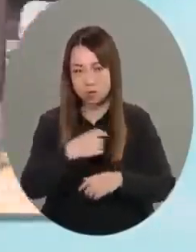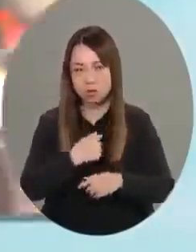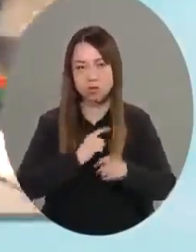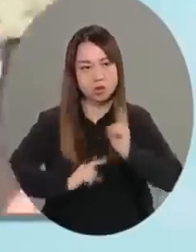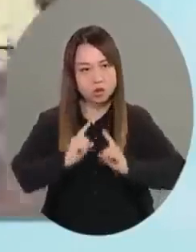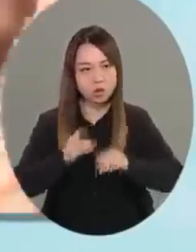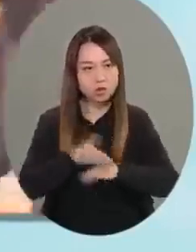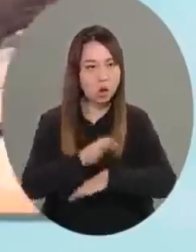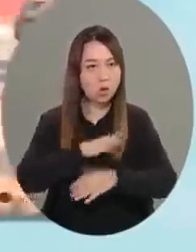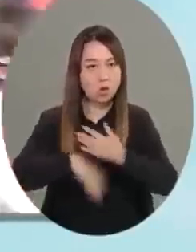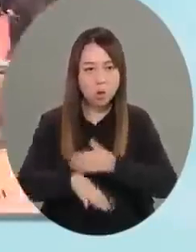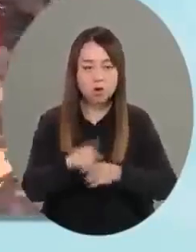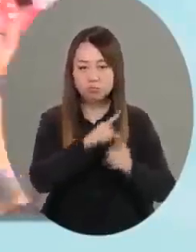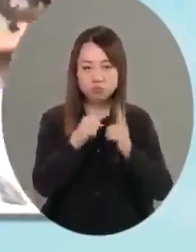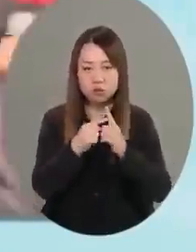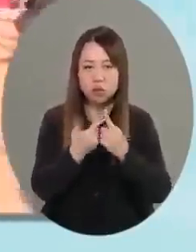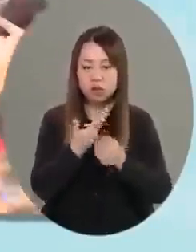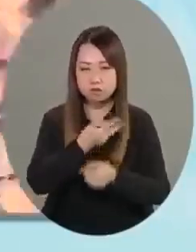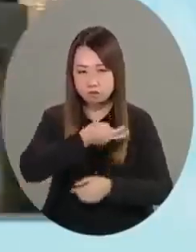自由社会里市民要求的监察作用